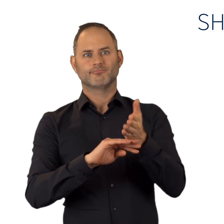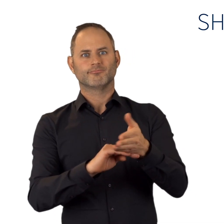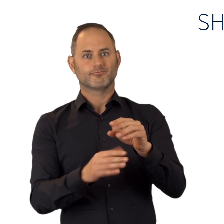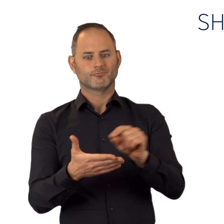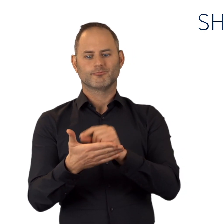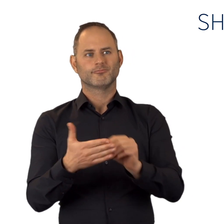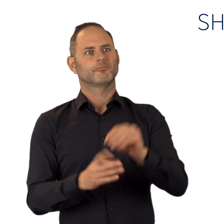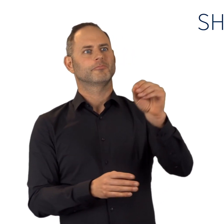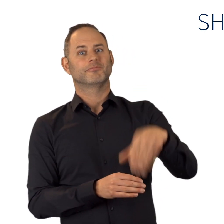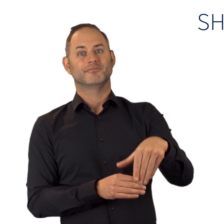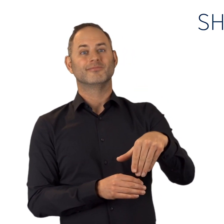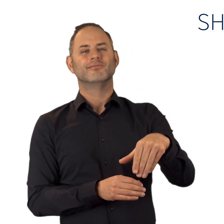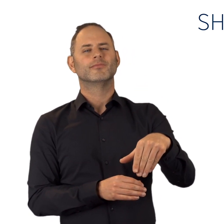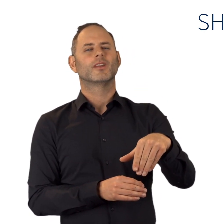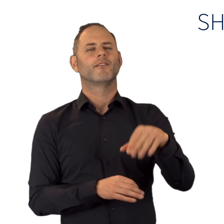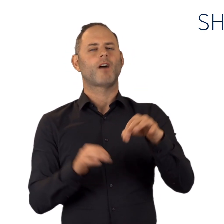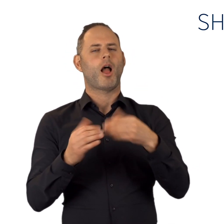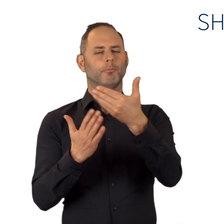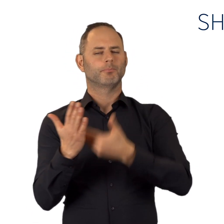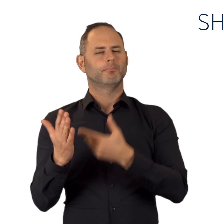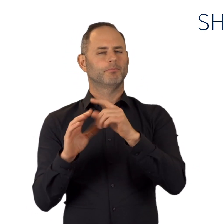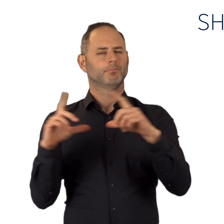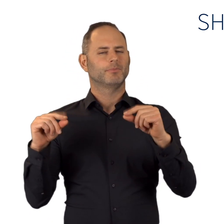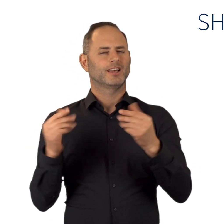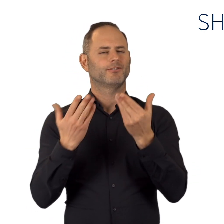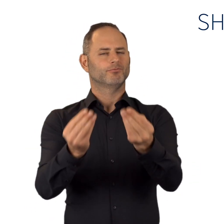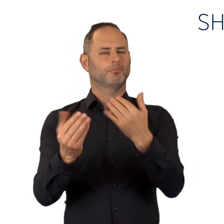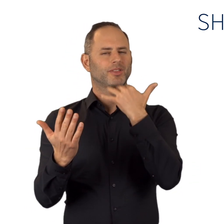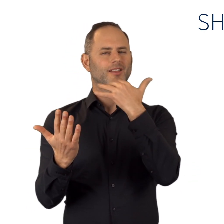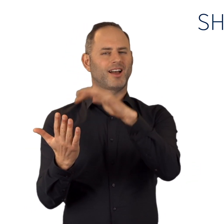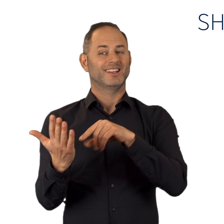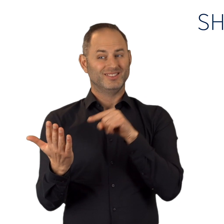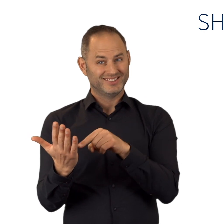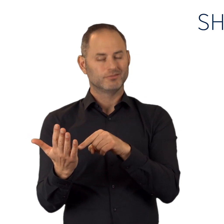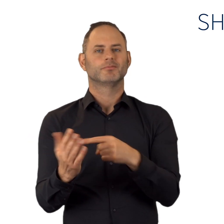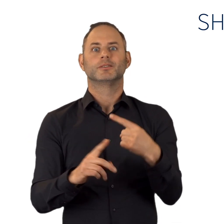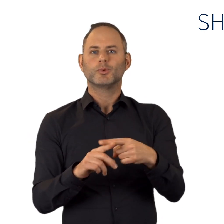Zur Stimmabgabe sollten die Wahlbenachrichtigung